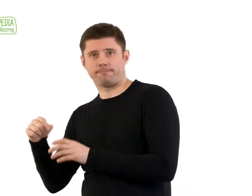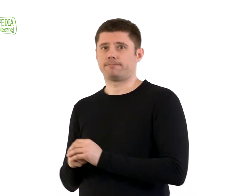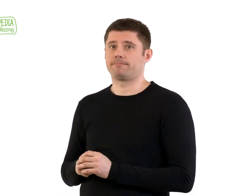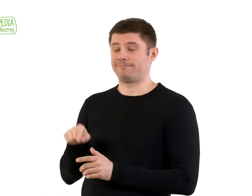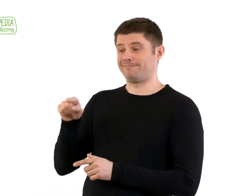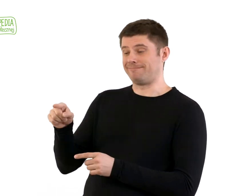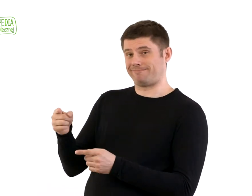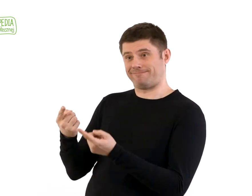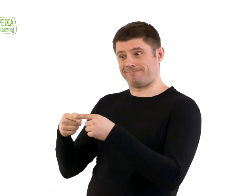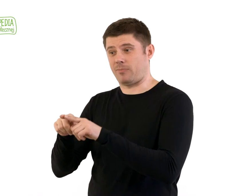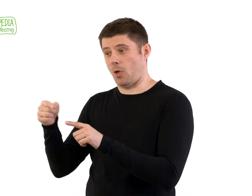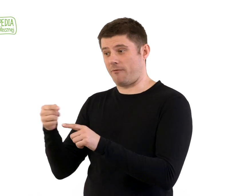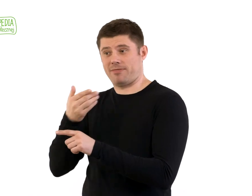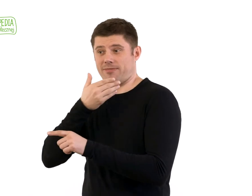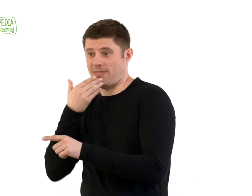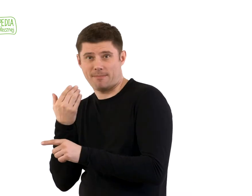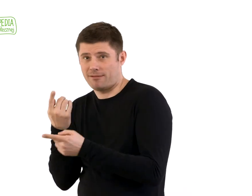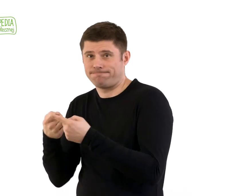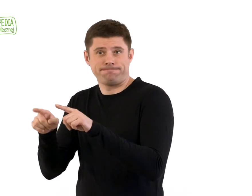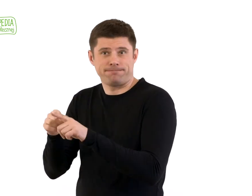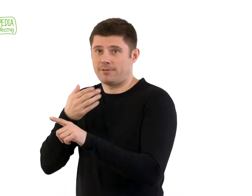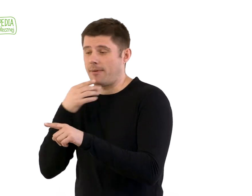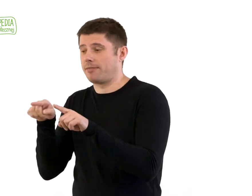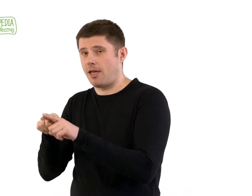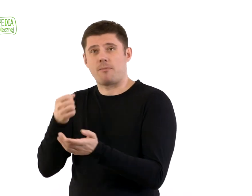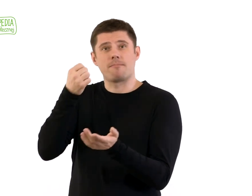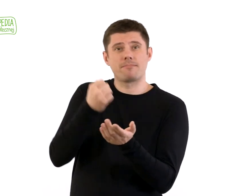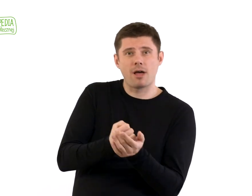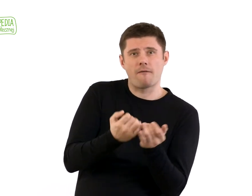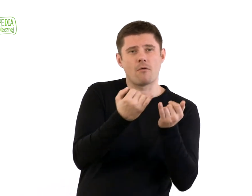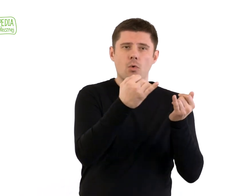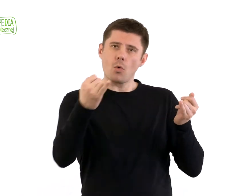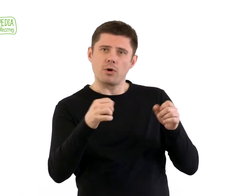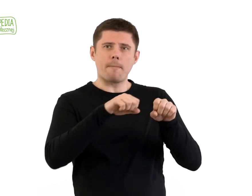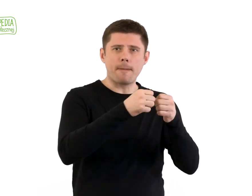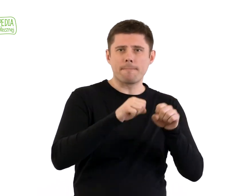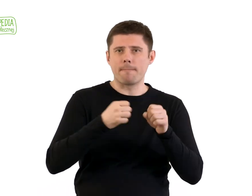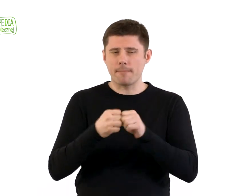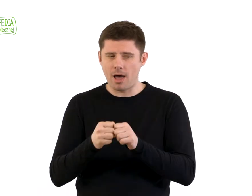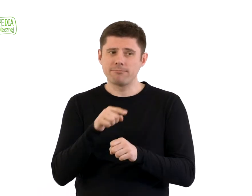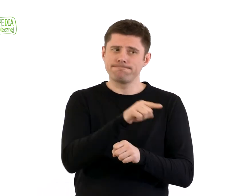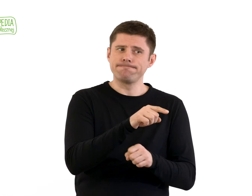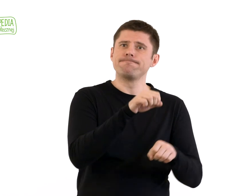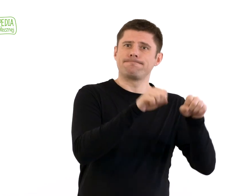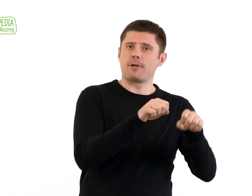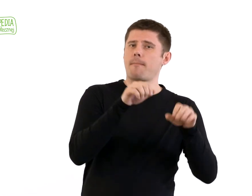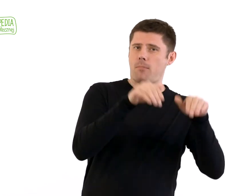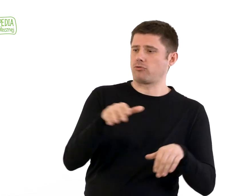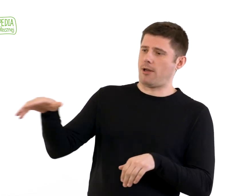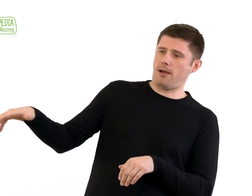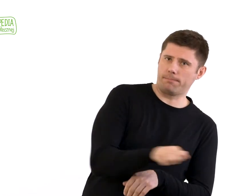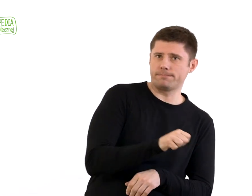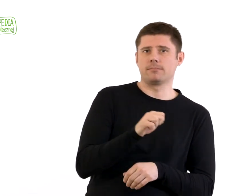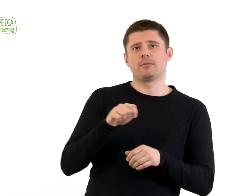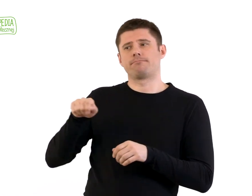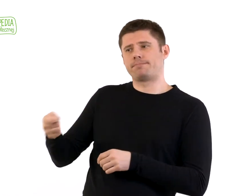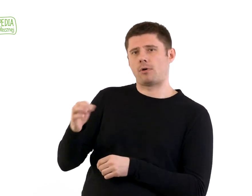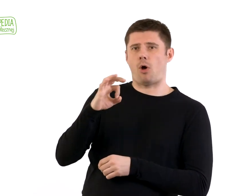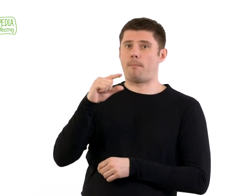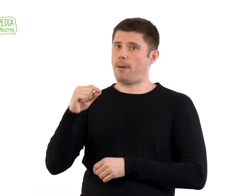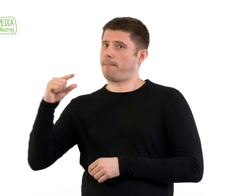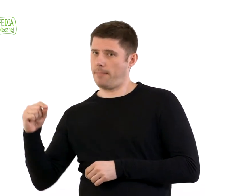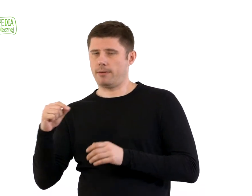Niedopełnianie obowiązków oraz łamanie innych przepisów prawa może skutkować odebraniem statusu OPP.